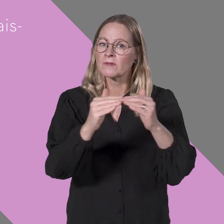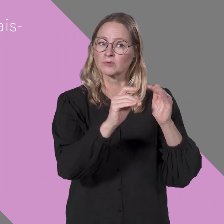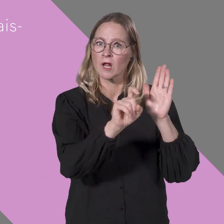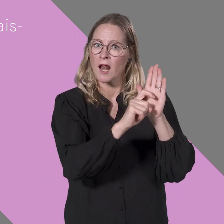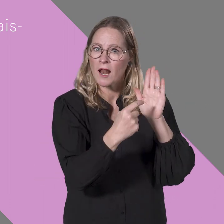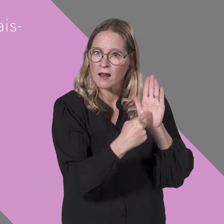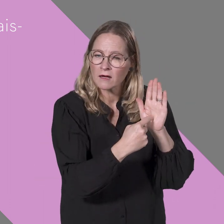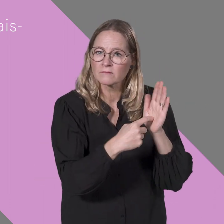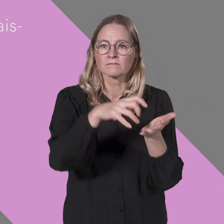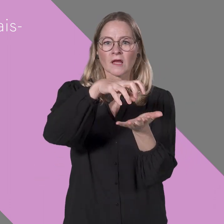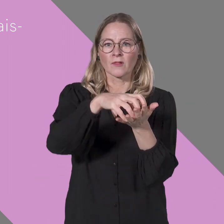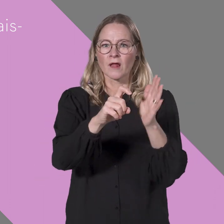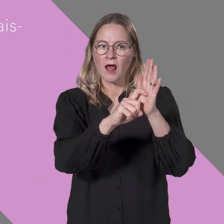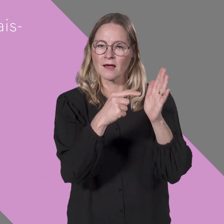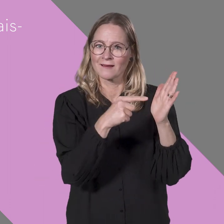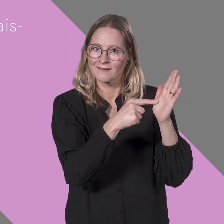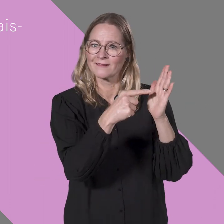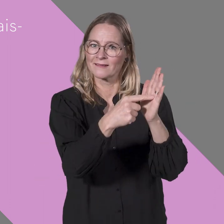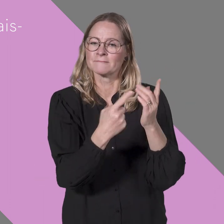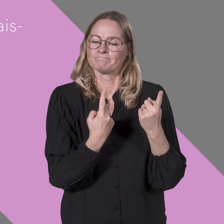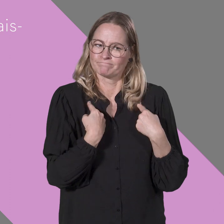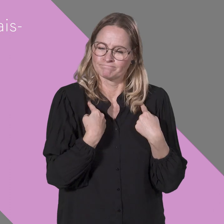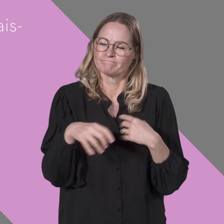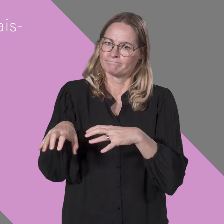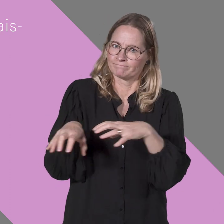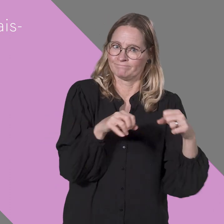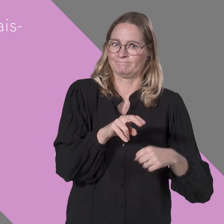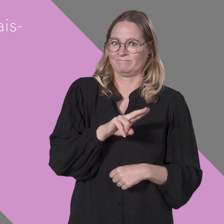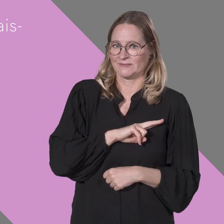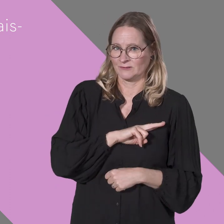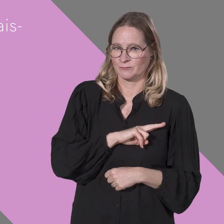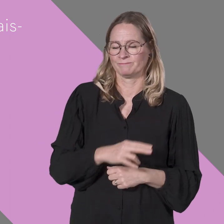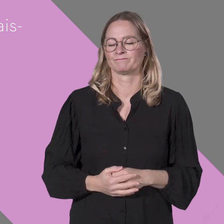yhdenvertaisuuslakiin ja hallintolakiin vedoten.